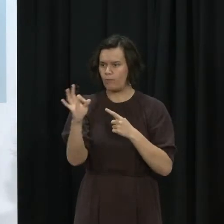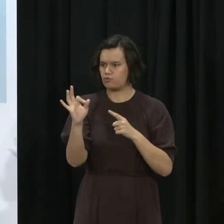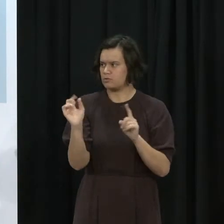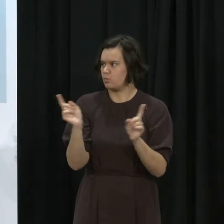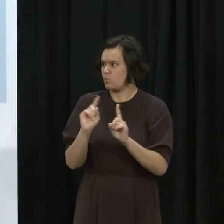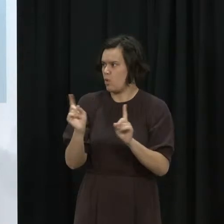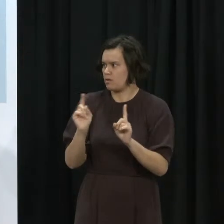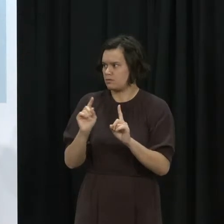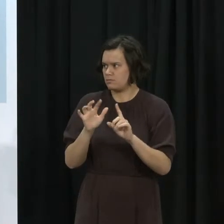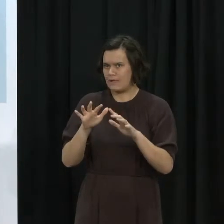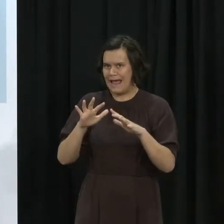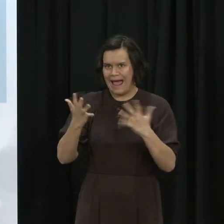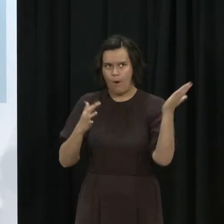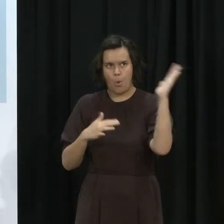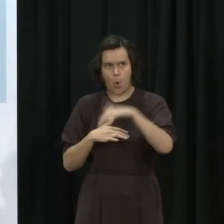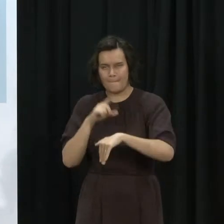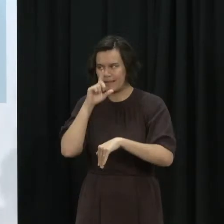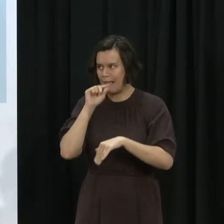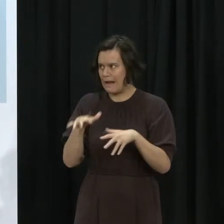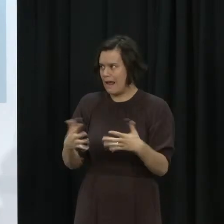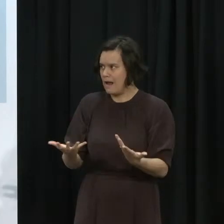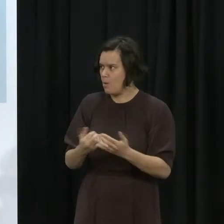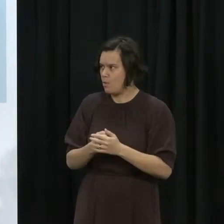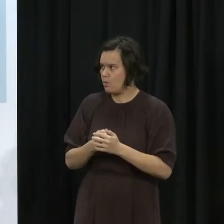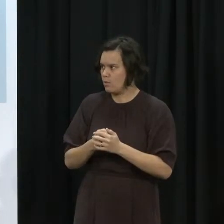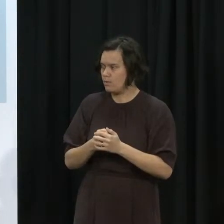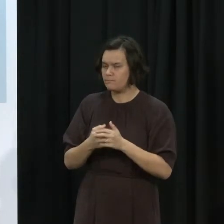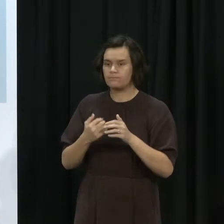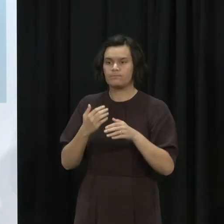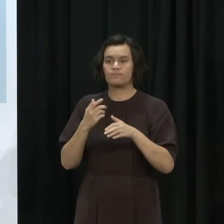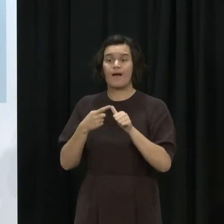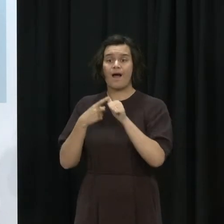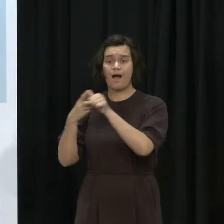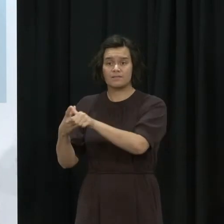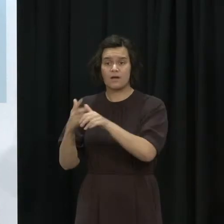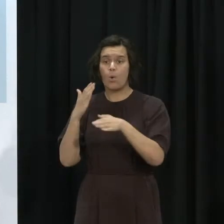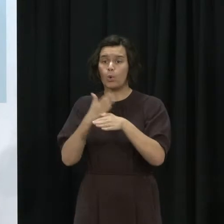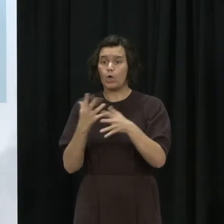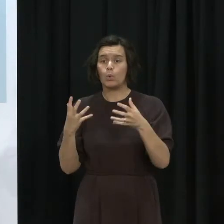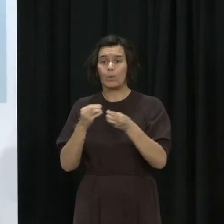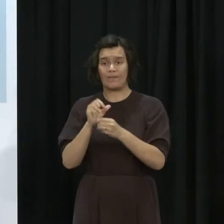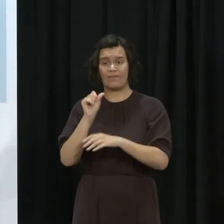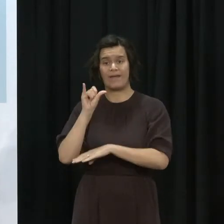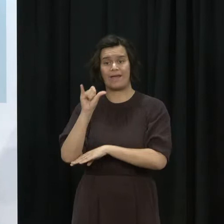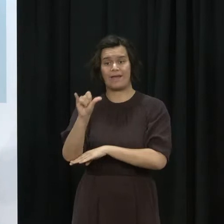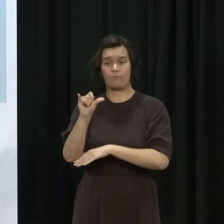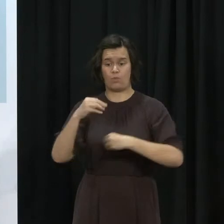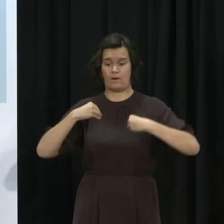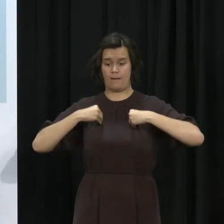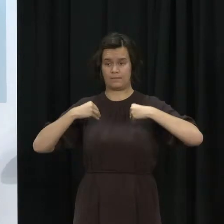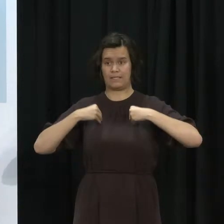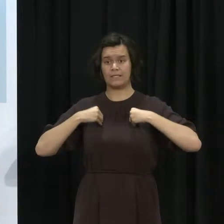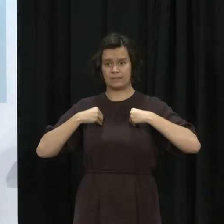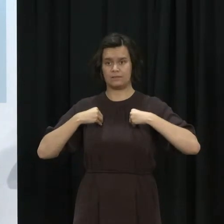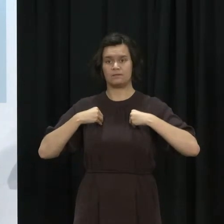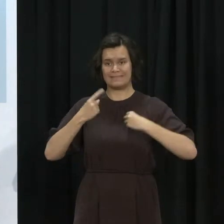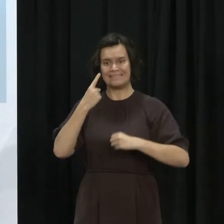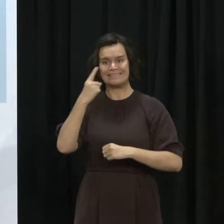hoki mai i Ahitereiria mai i te 16th ko wai kei te limbo